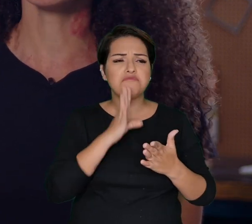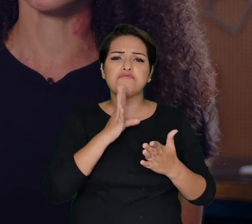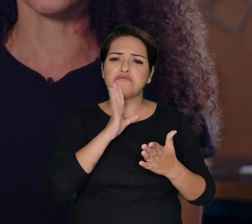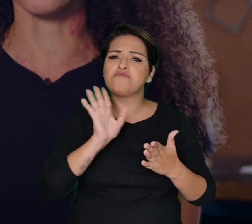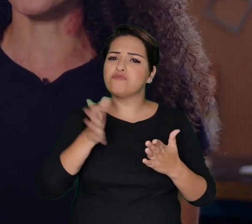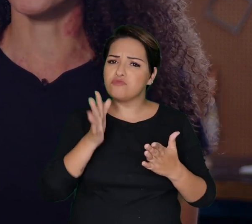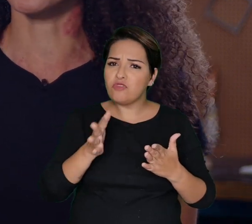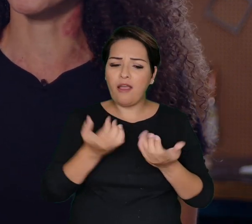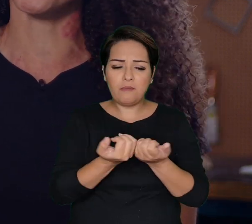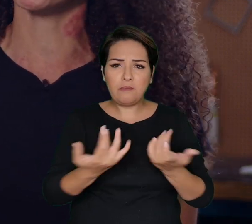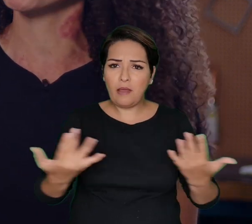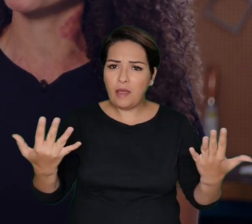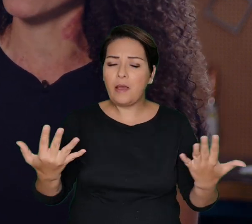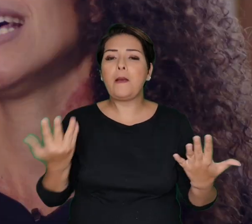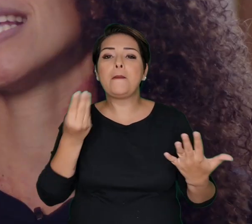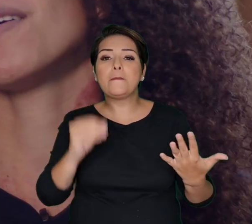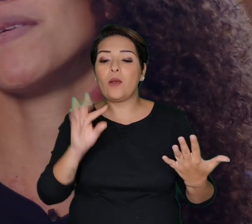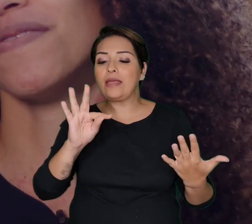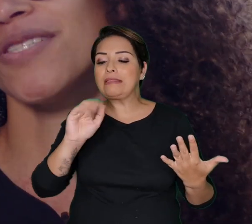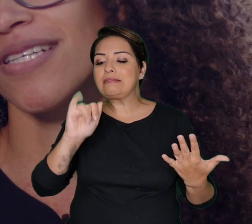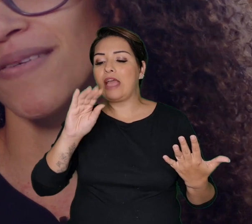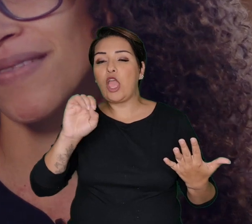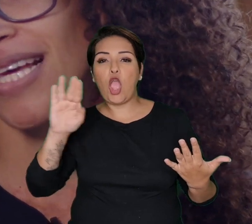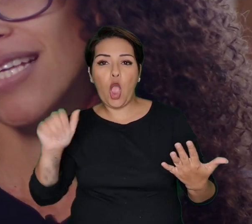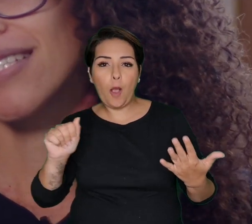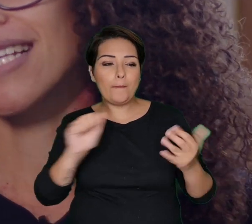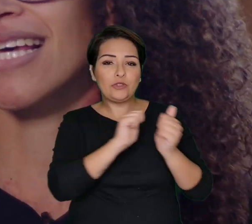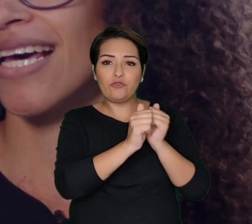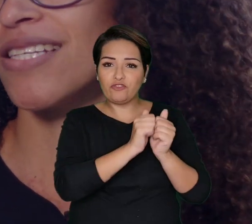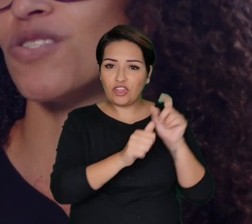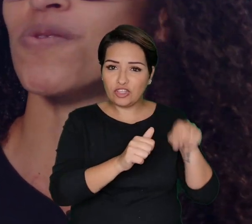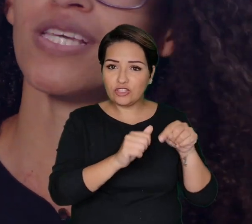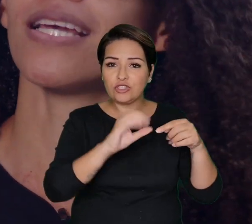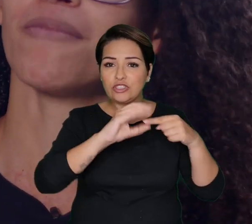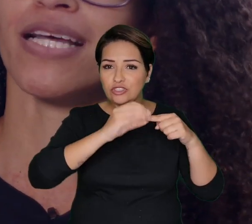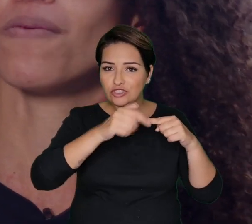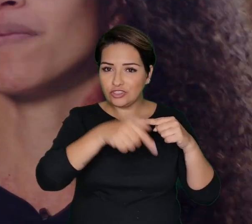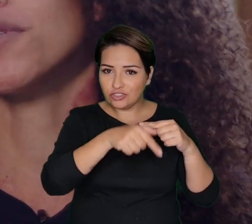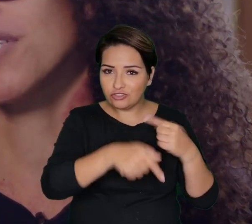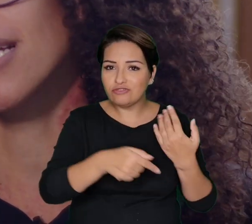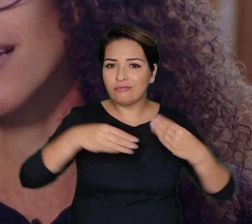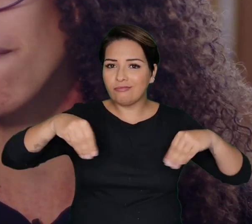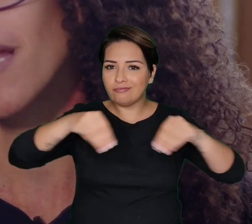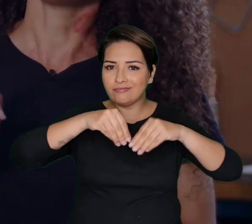à vontade com as plantas, porque a gente coloca taioba no feijão, na salada a gente conseguiu incrementar com capuchinha.